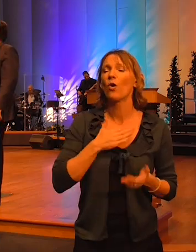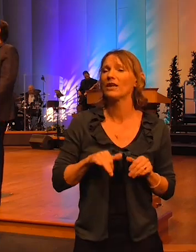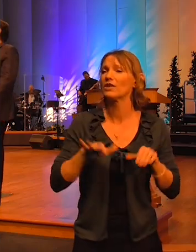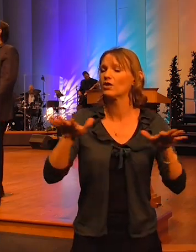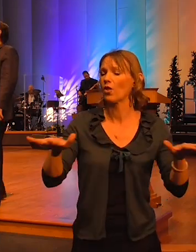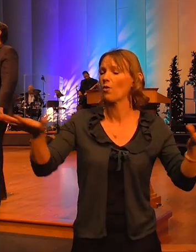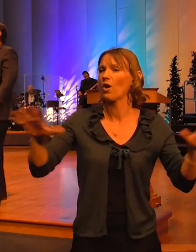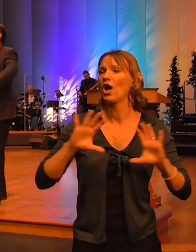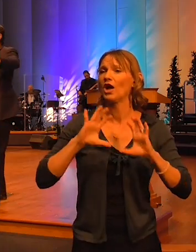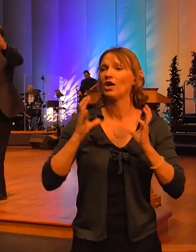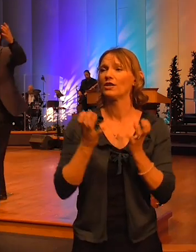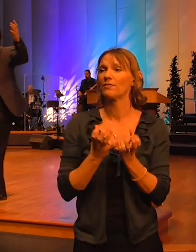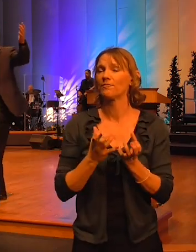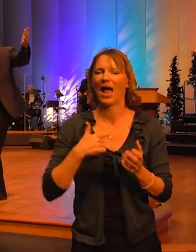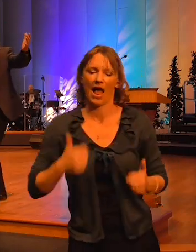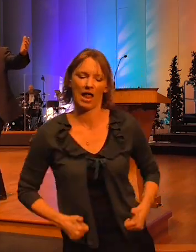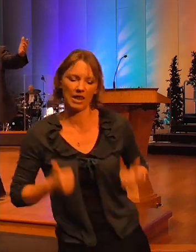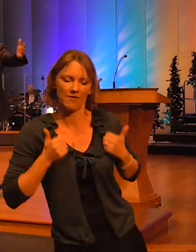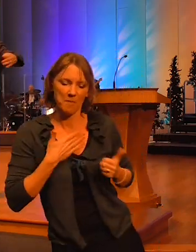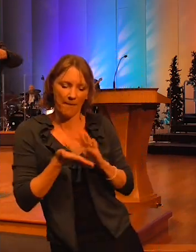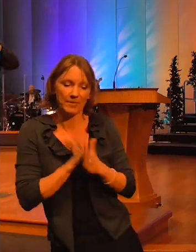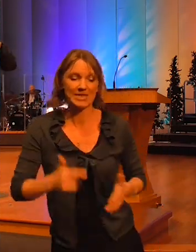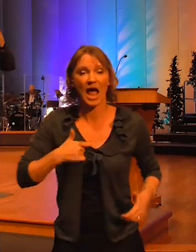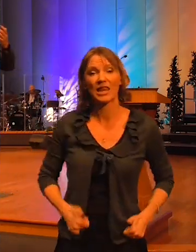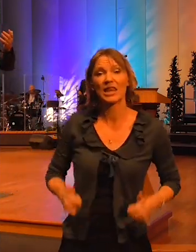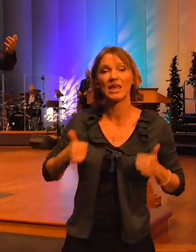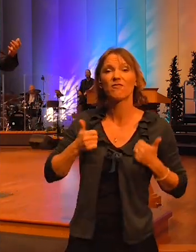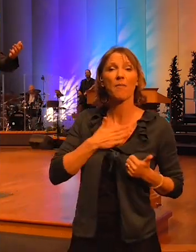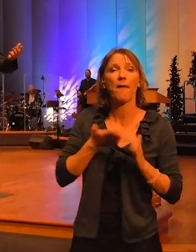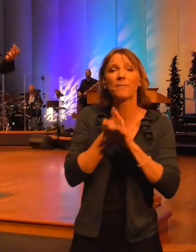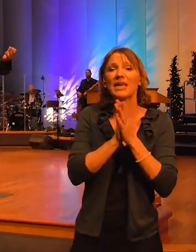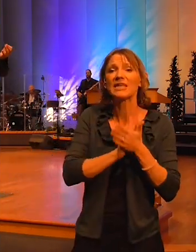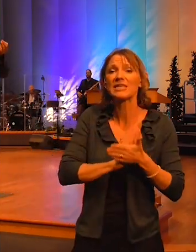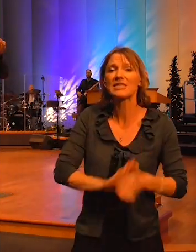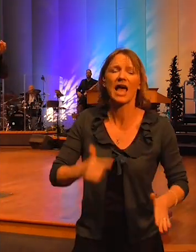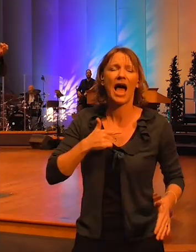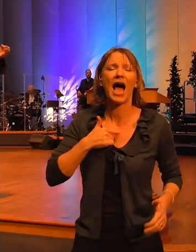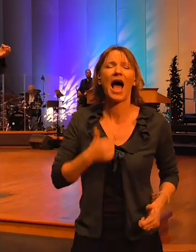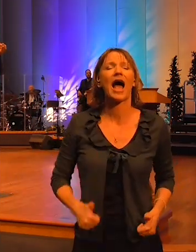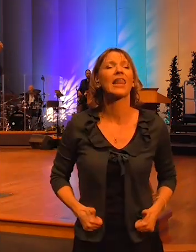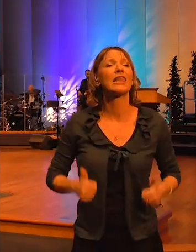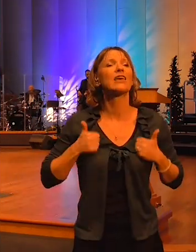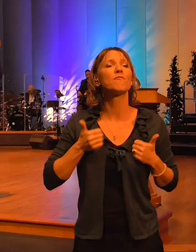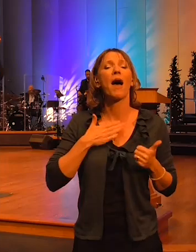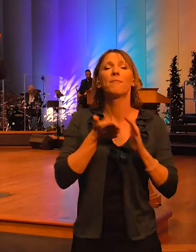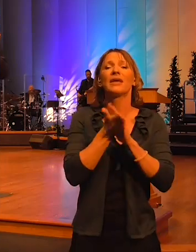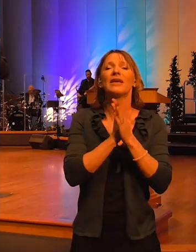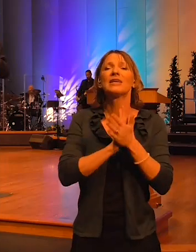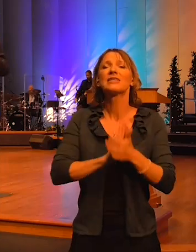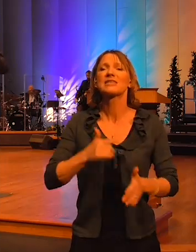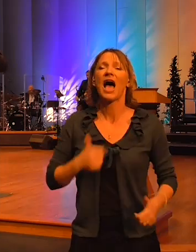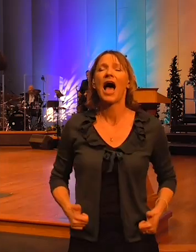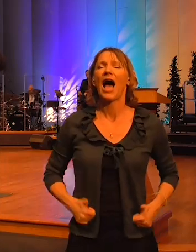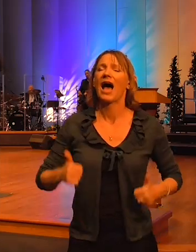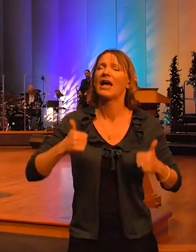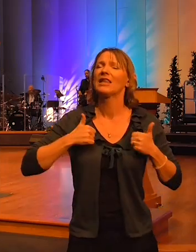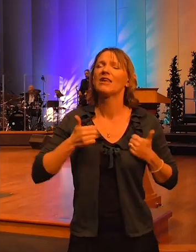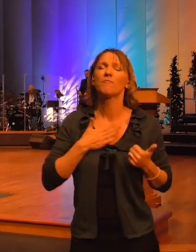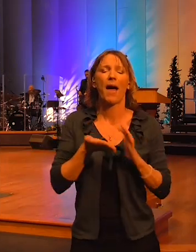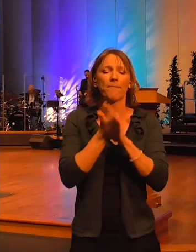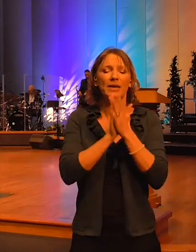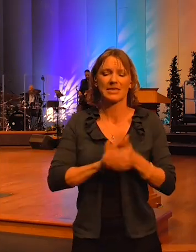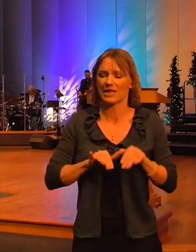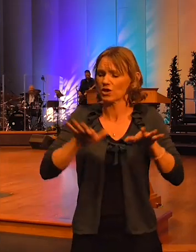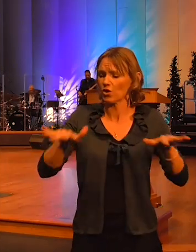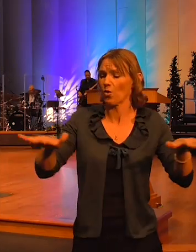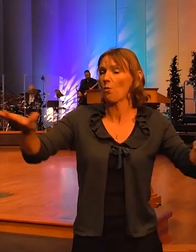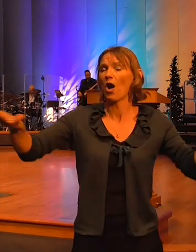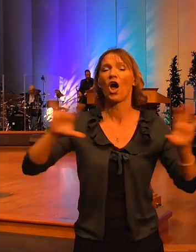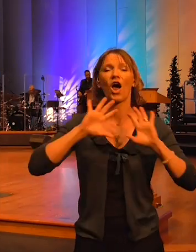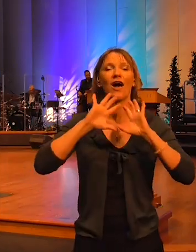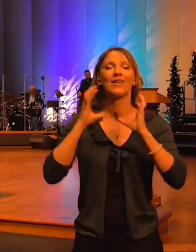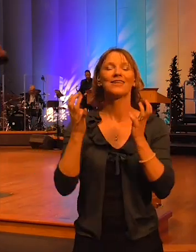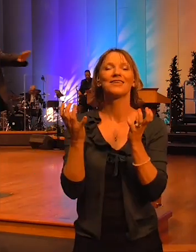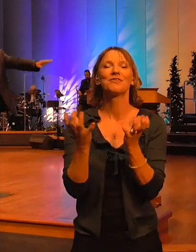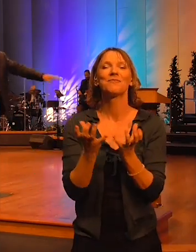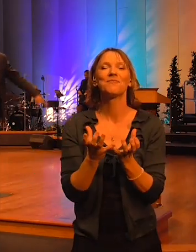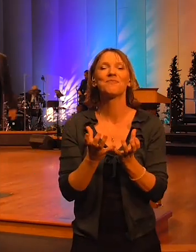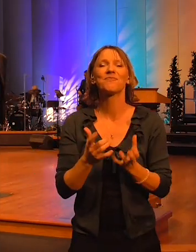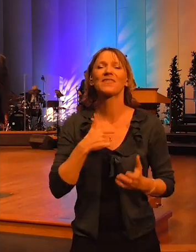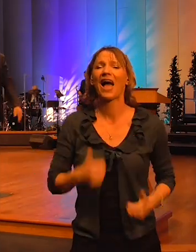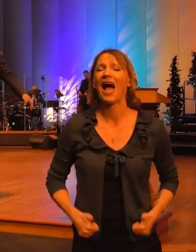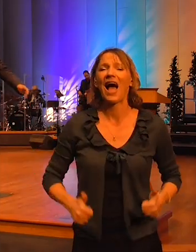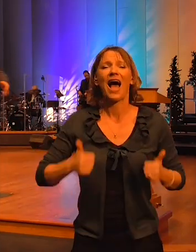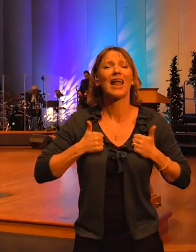el mundo vivo mi paz vivo mi paz vivo mi paz vivo mi paz en el mundo Viviré